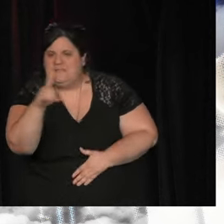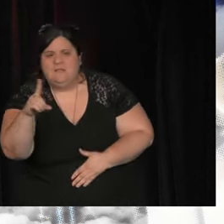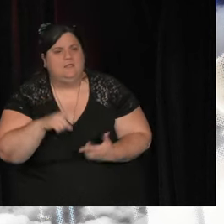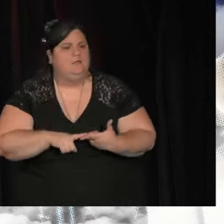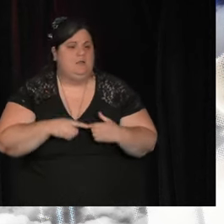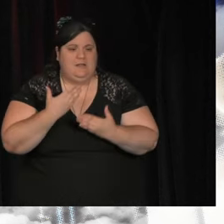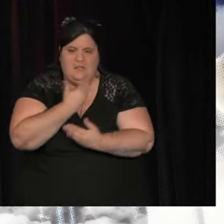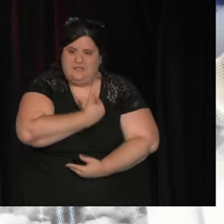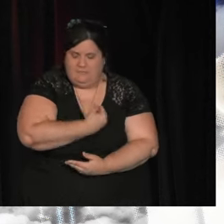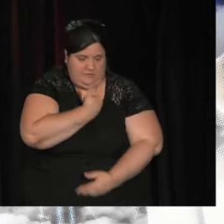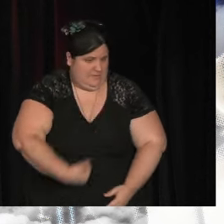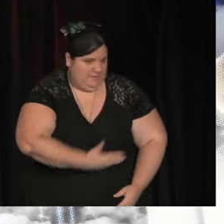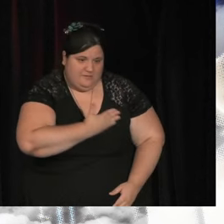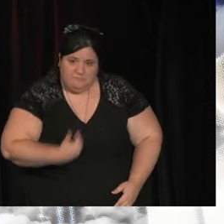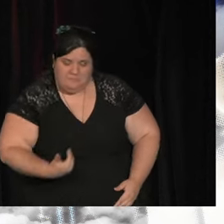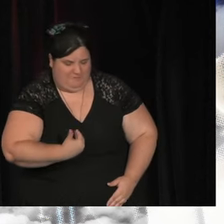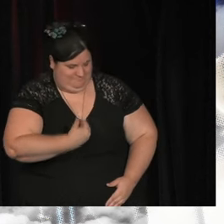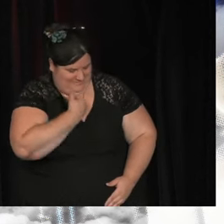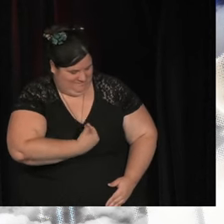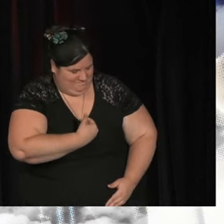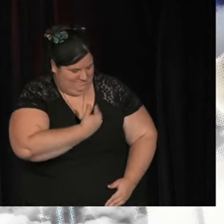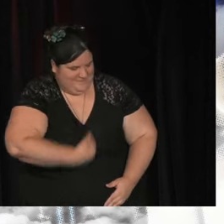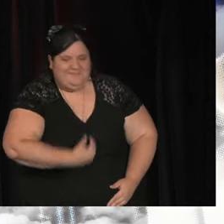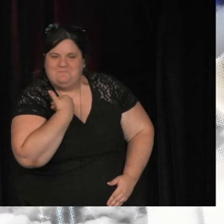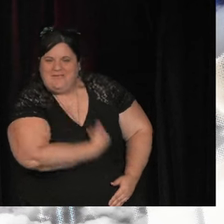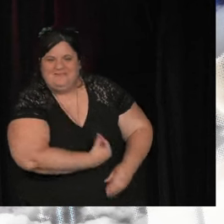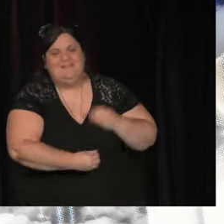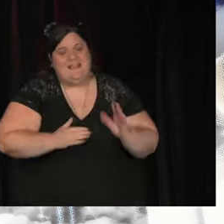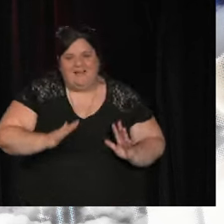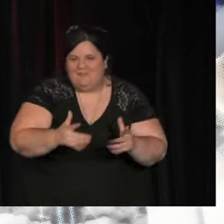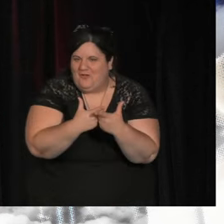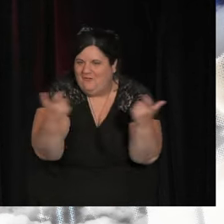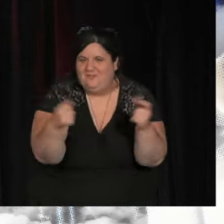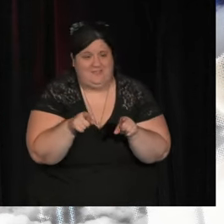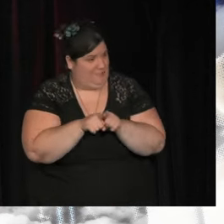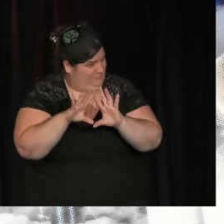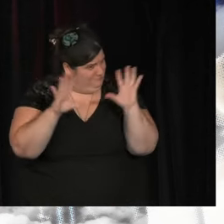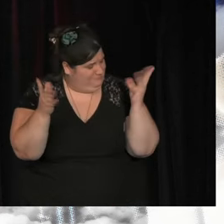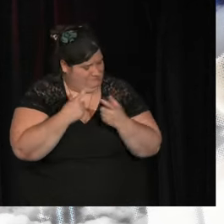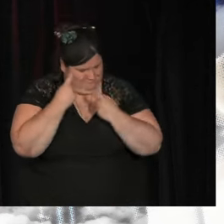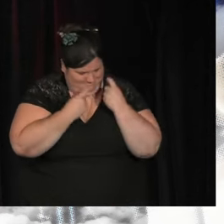Et donc ils sont arrivés très rapidement avec cette idée de monde d'Overwatch et donc de ces fameux 21 héros. Oui.